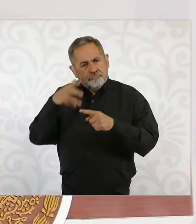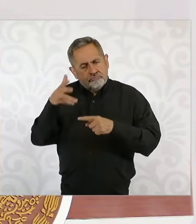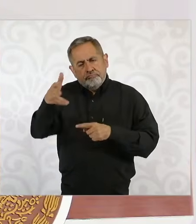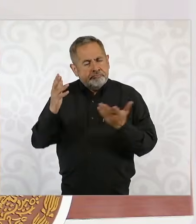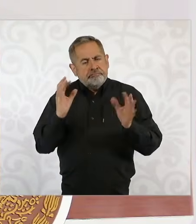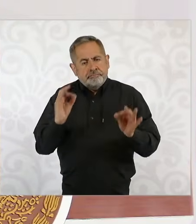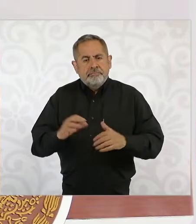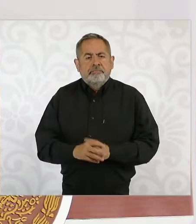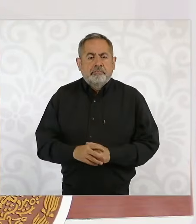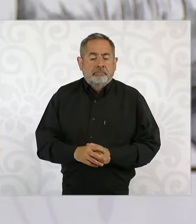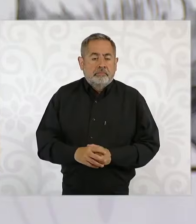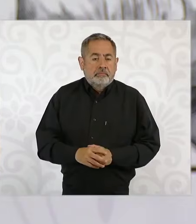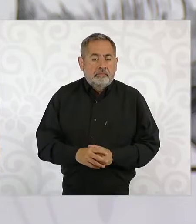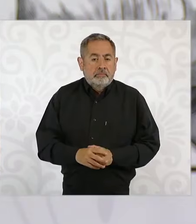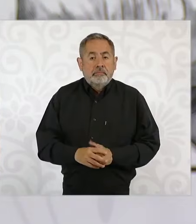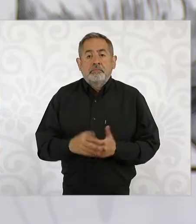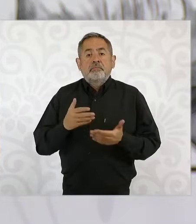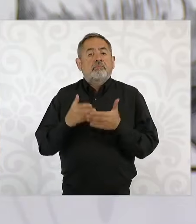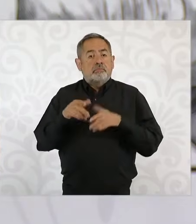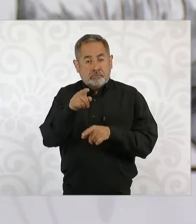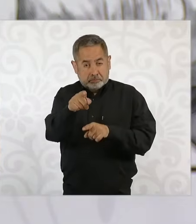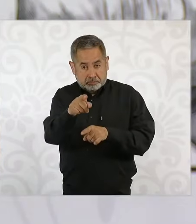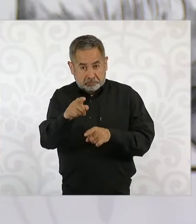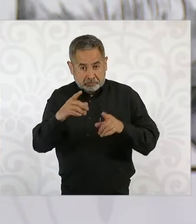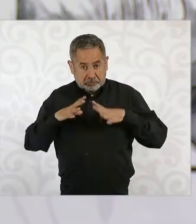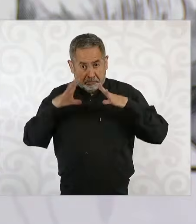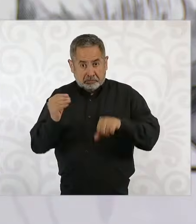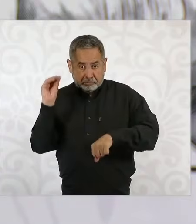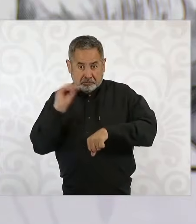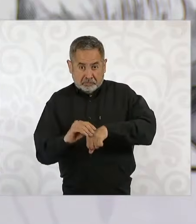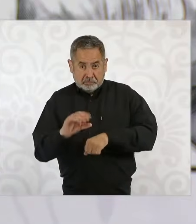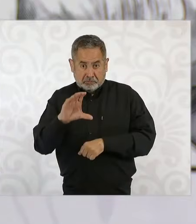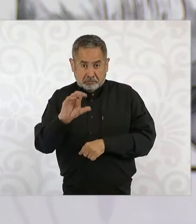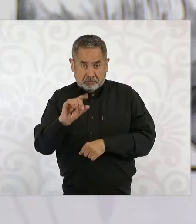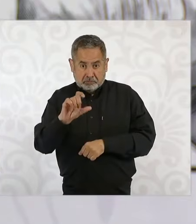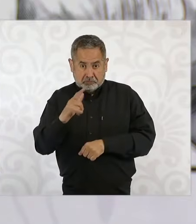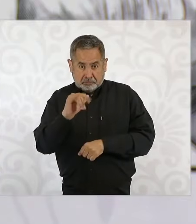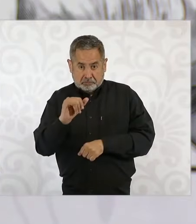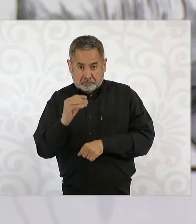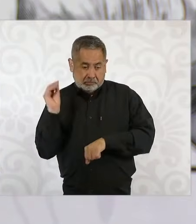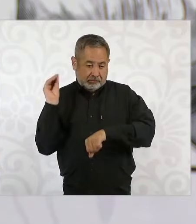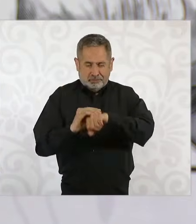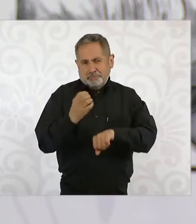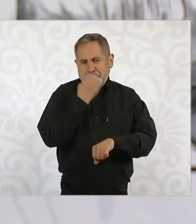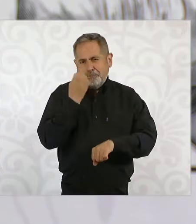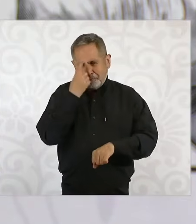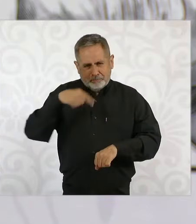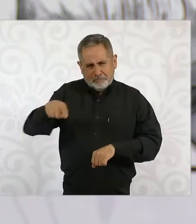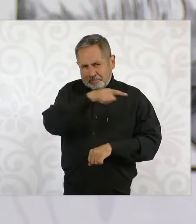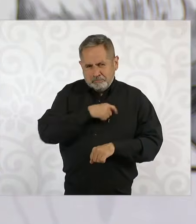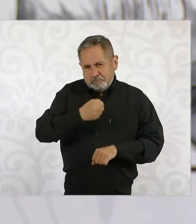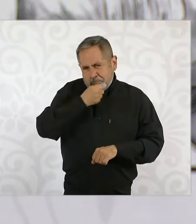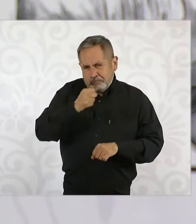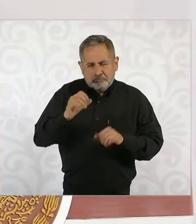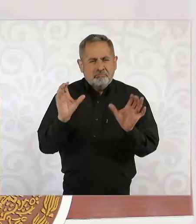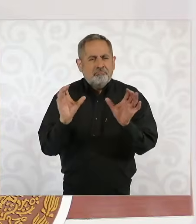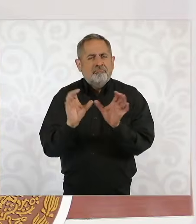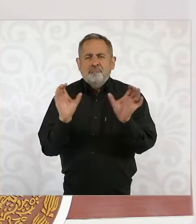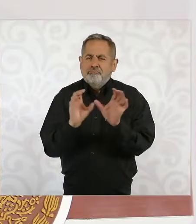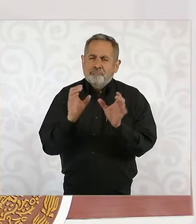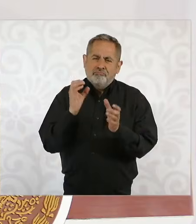Ahora, en lo relativo al colegio e a su propuesta, pues más que el gobierno quien